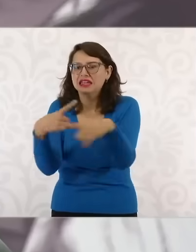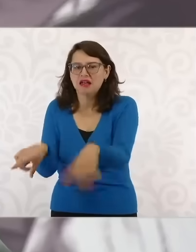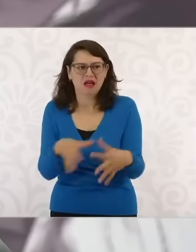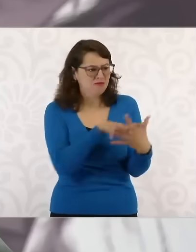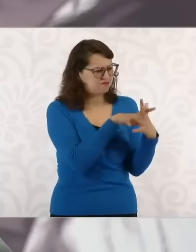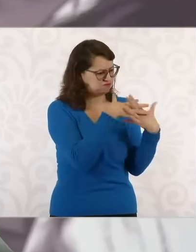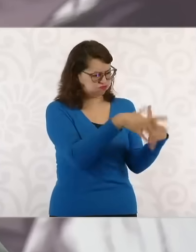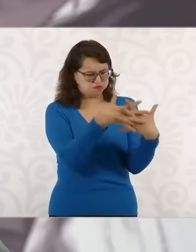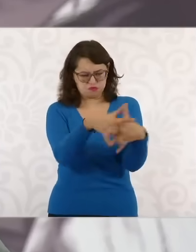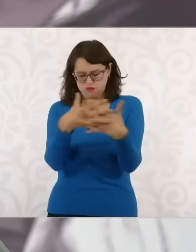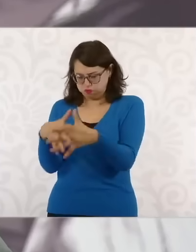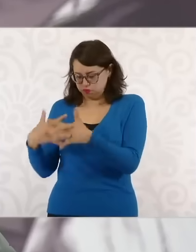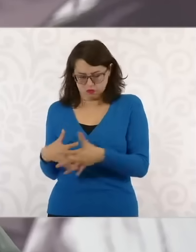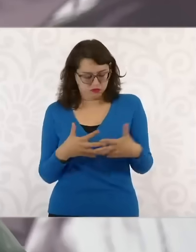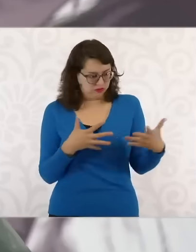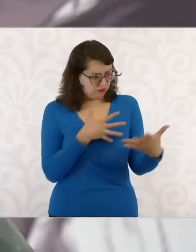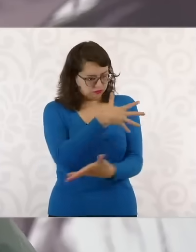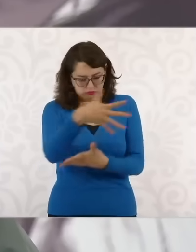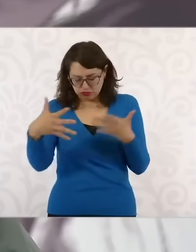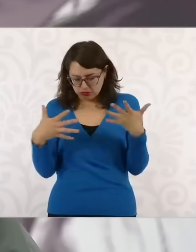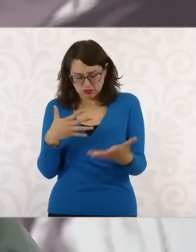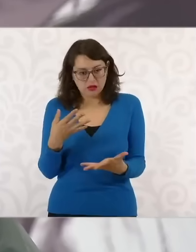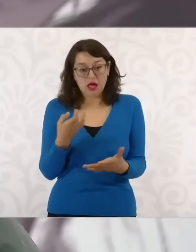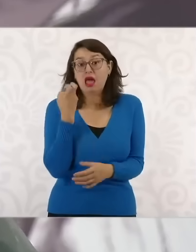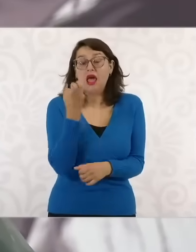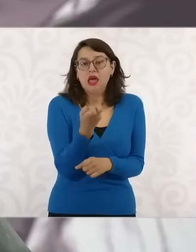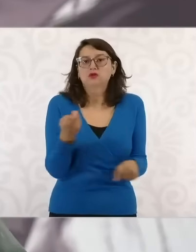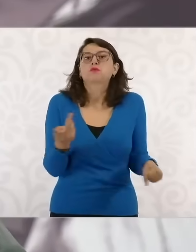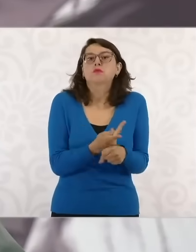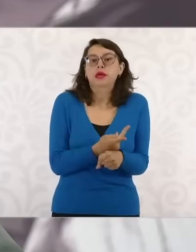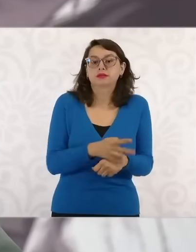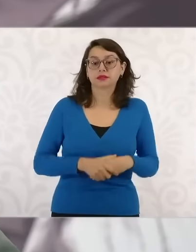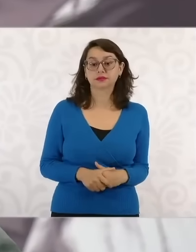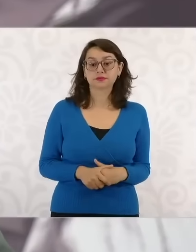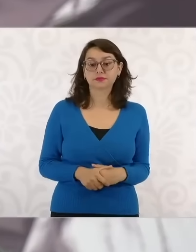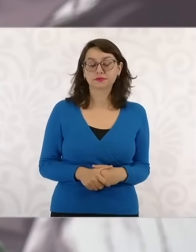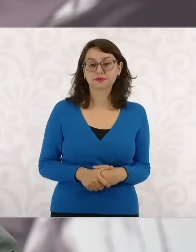diferentes mecanismos de acción. Eso lo que genera aparte de que es un proceso de evidente